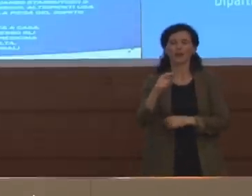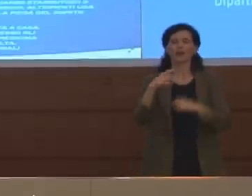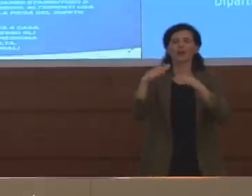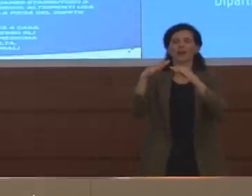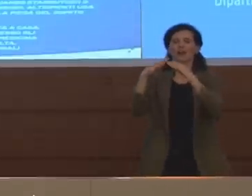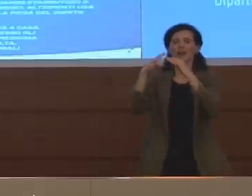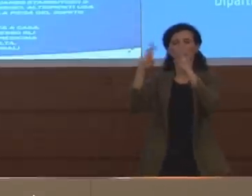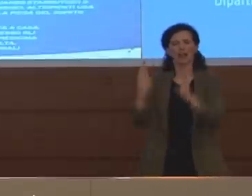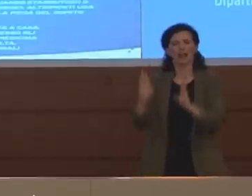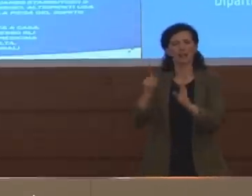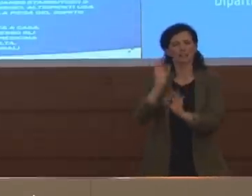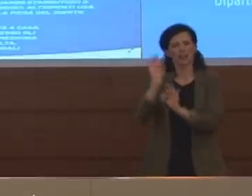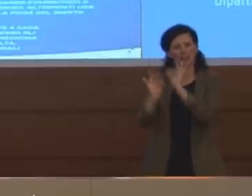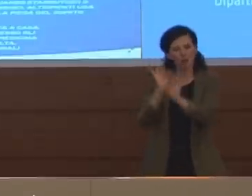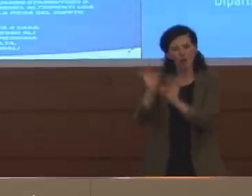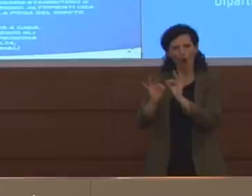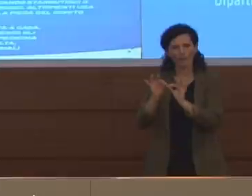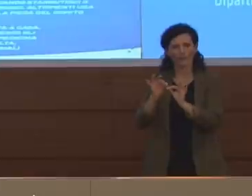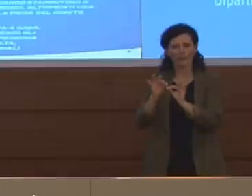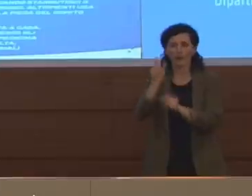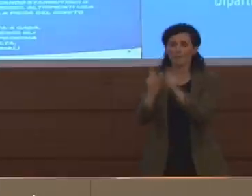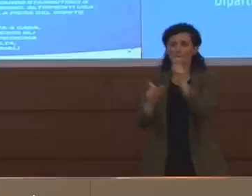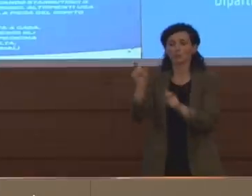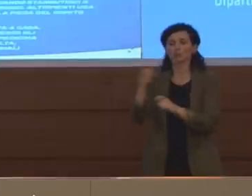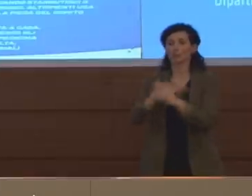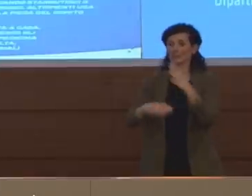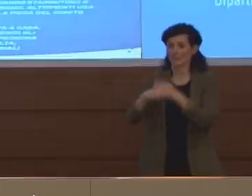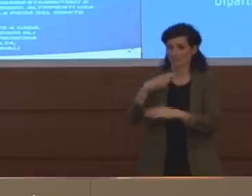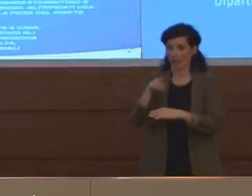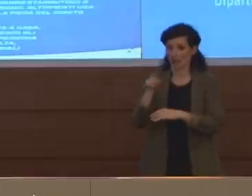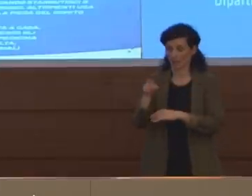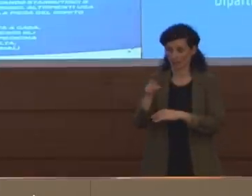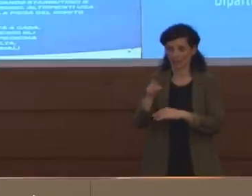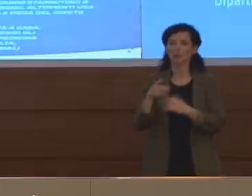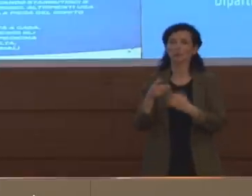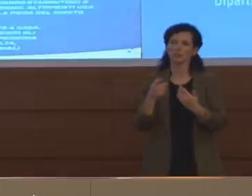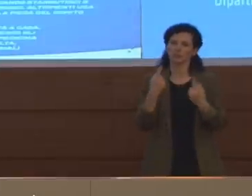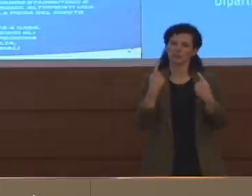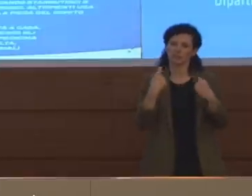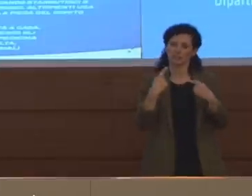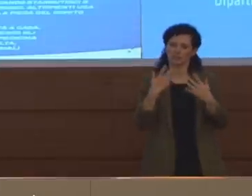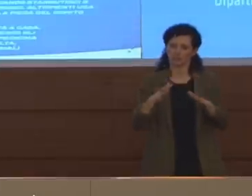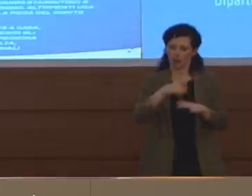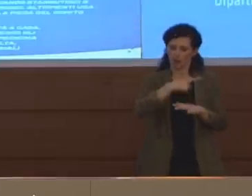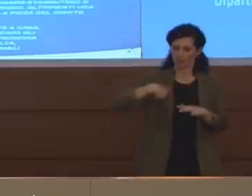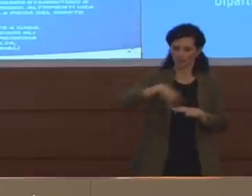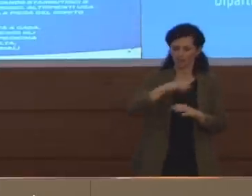ricovero delle persone disabili. Quindi stiamo predisponendo una nuova ordinanza